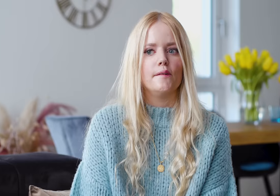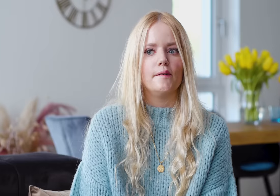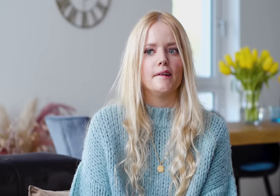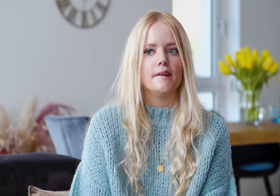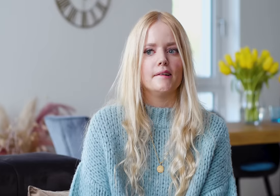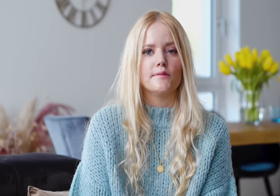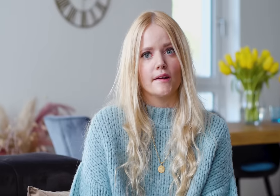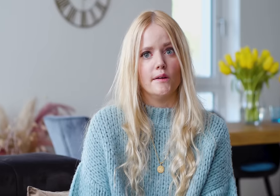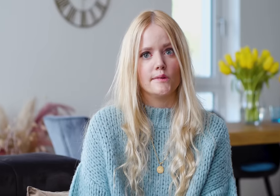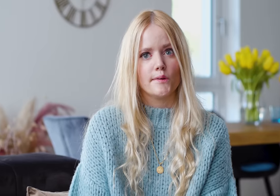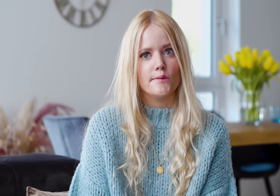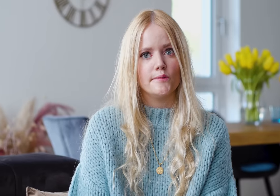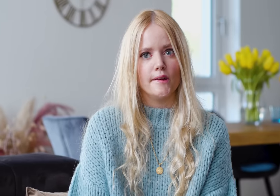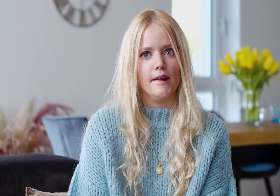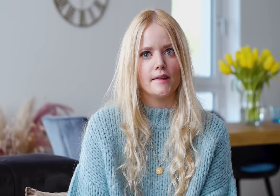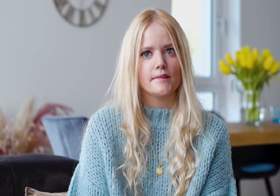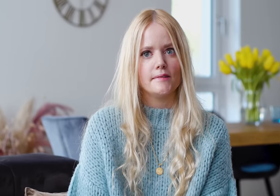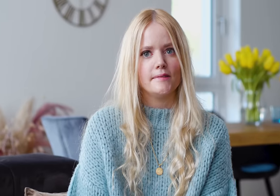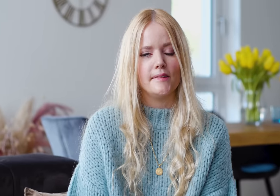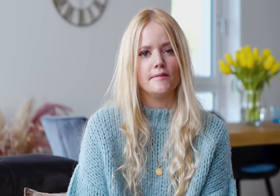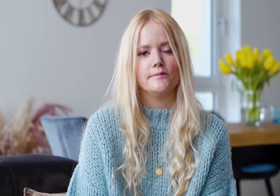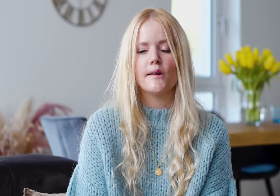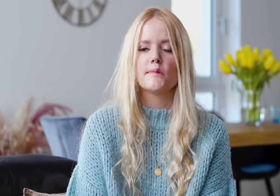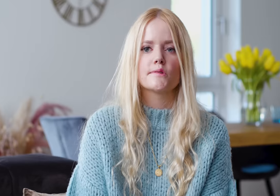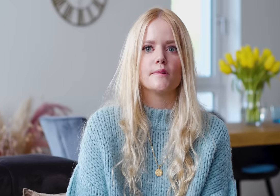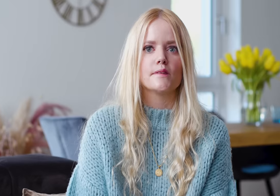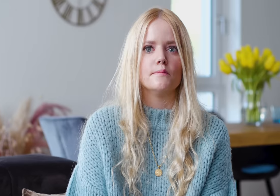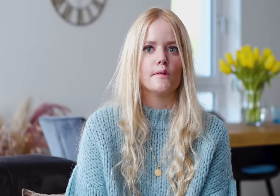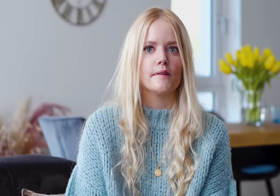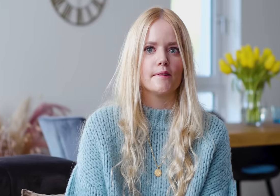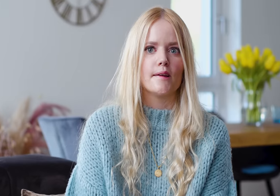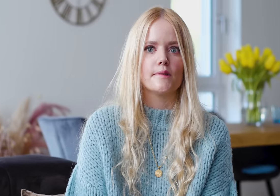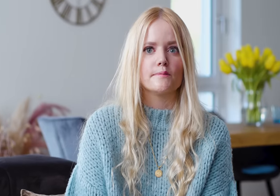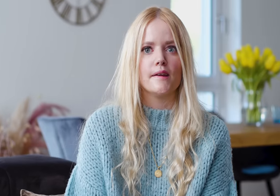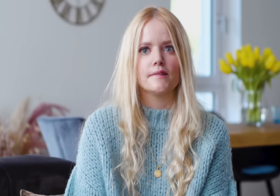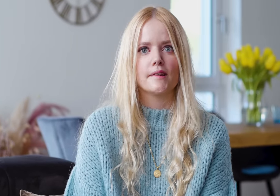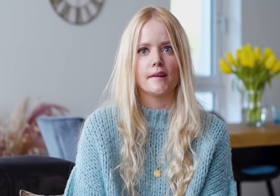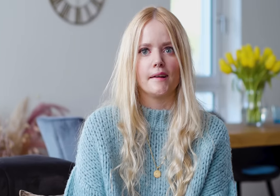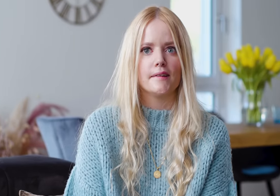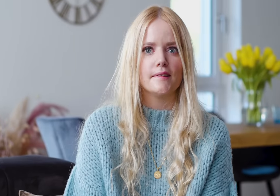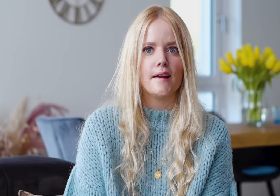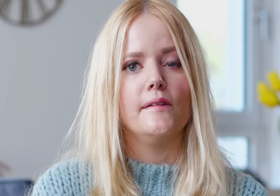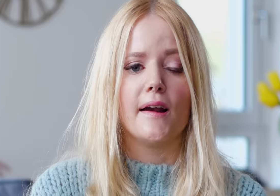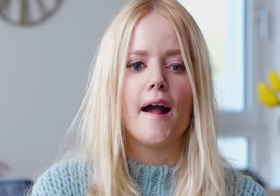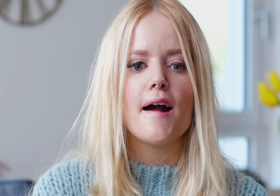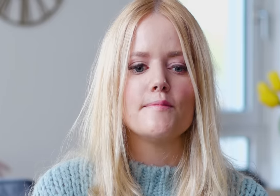Der wurde dann rausgerufen von den Ärzten. Und dann wurd mir schon bisschen mulmig. Wieso haben sie's mir nicht direkt gesagt?